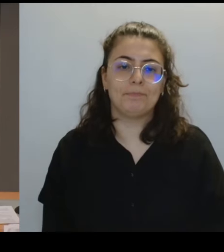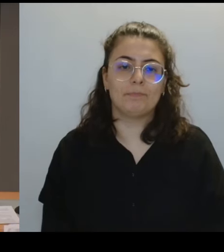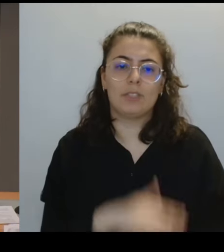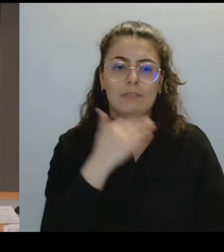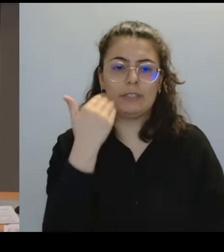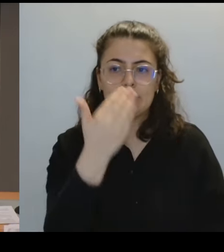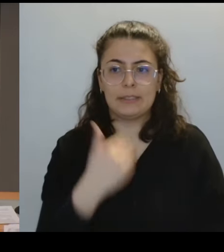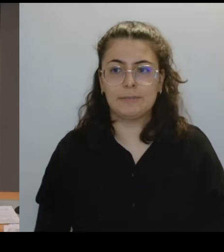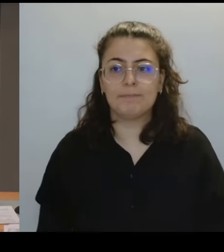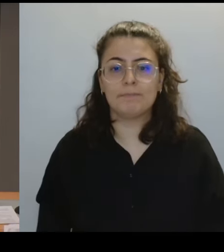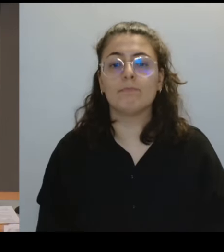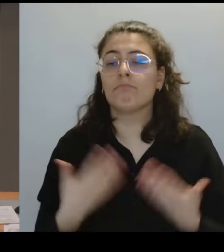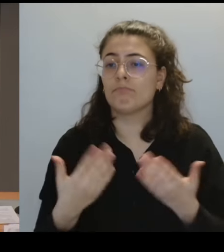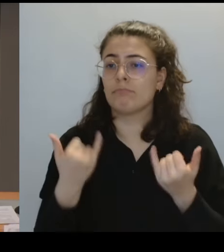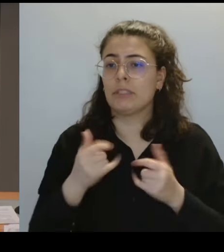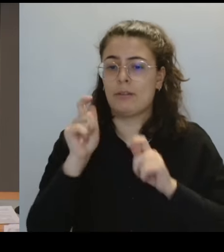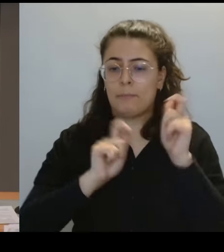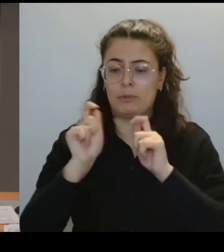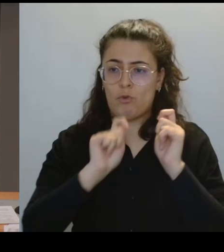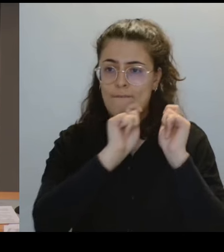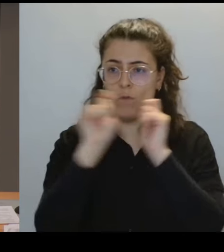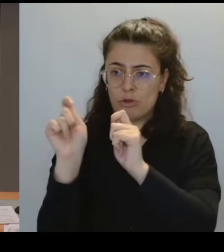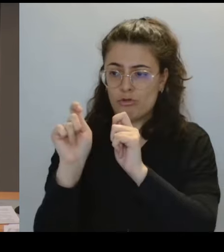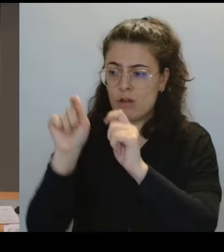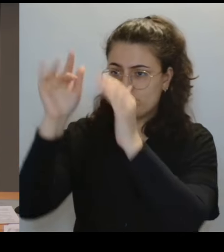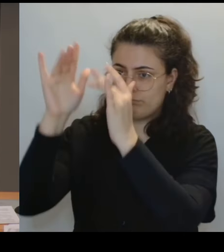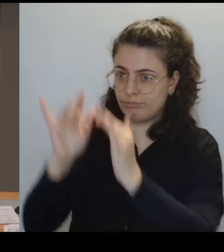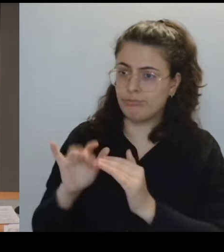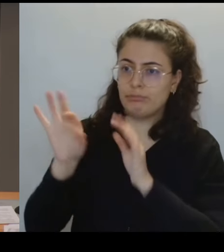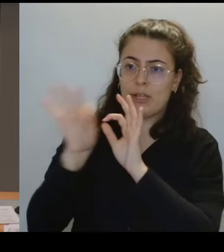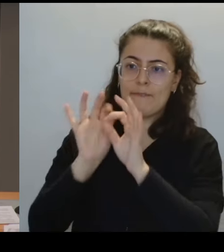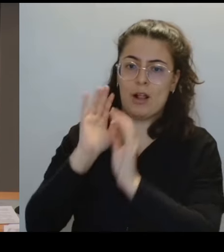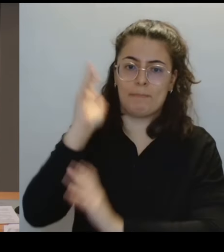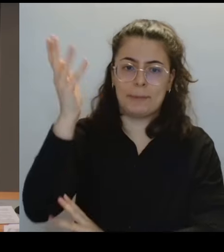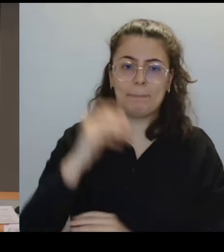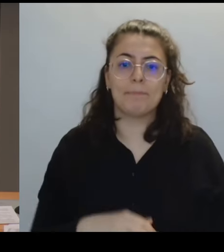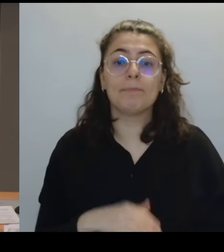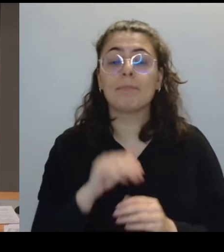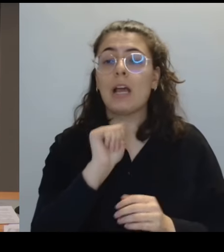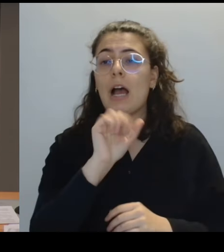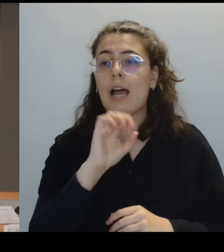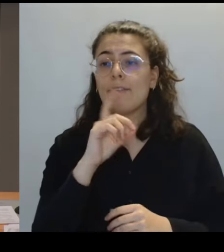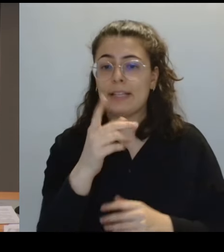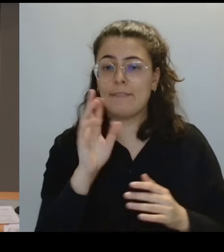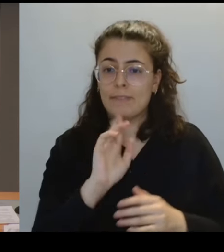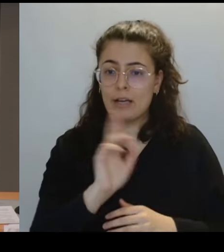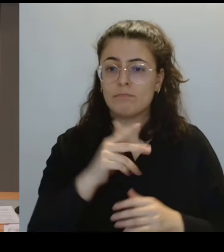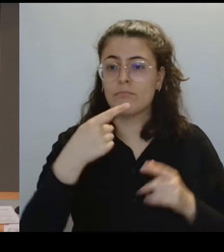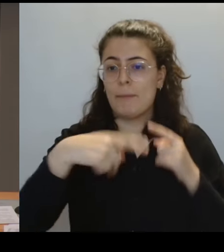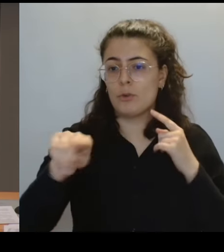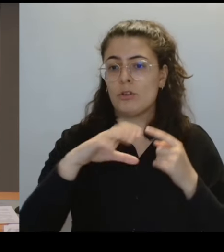Personen gewählt und die AfD-Fraktion schlägt vor, Herrn Abgeordneten Frank-Christian Hansel. Wer den genannten zu wählen wünscht,